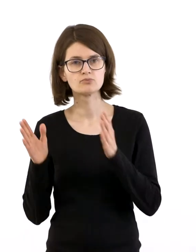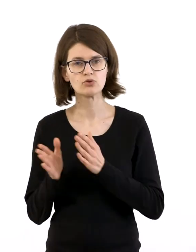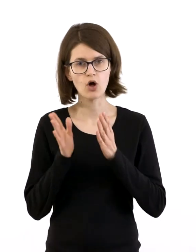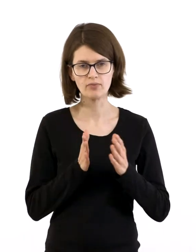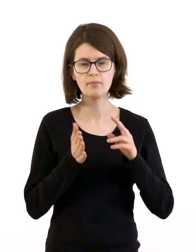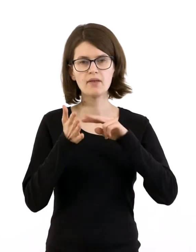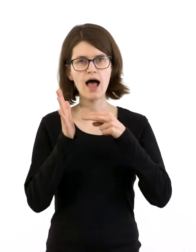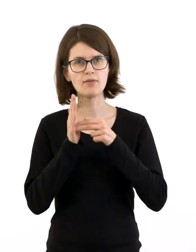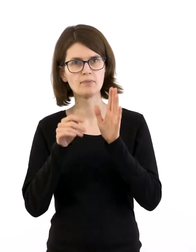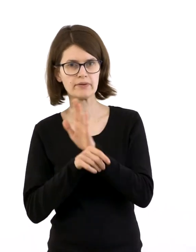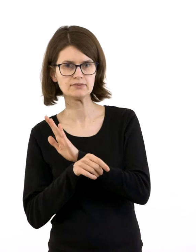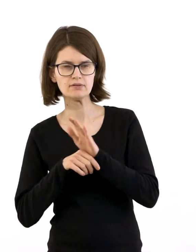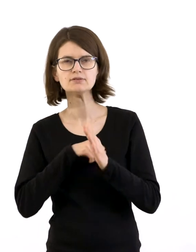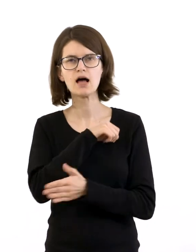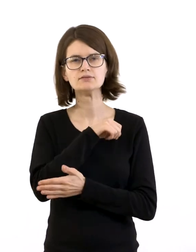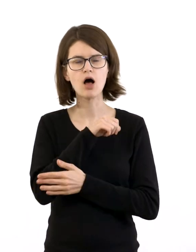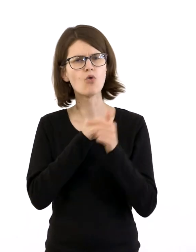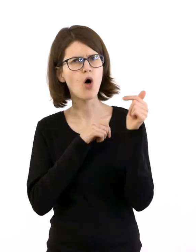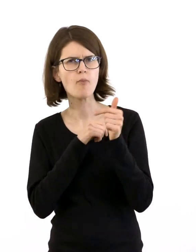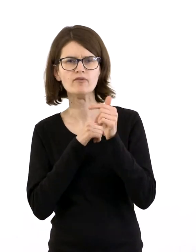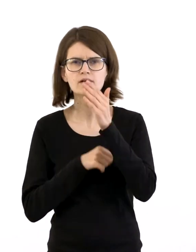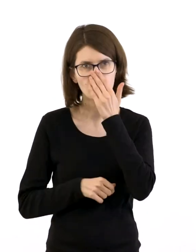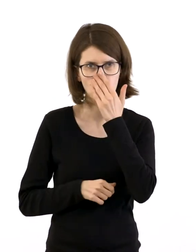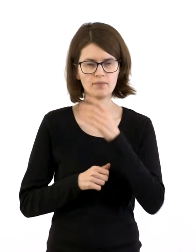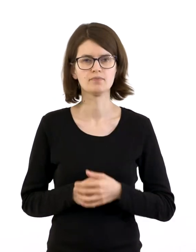Zasady obowiązujące w przygotowaniu biznesplanu: